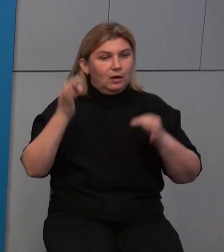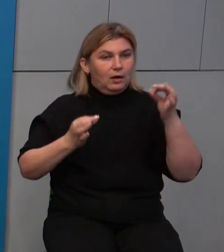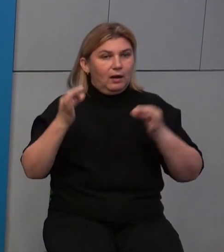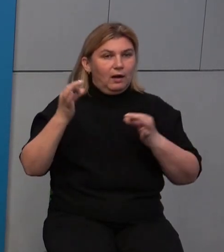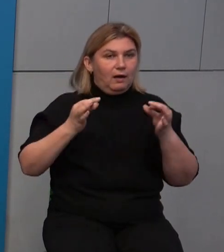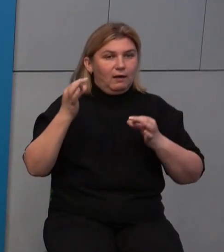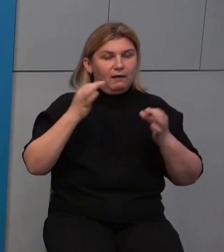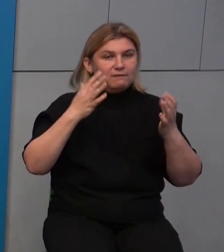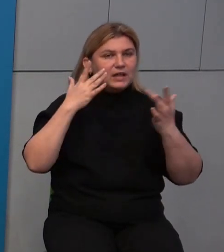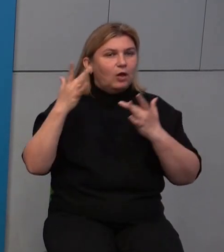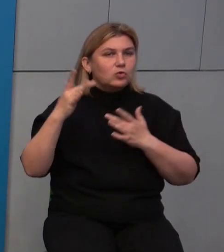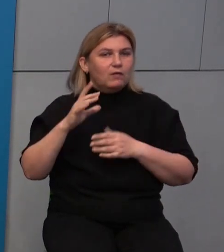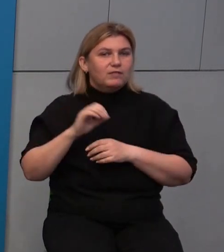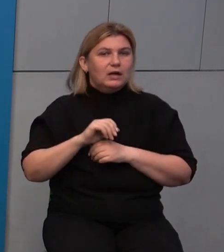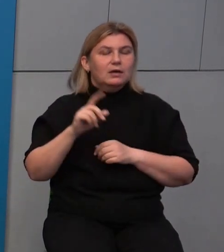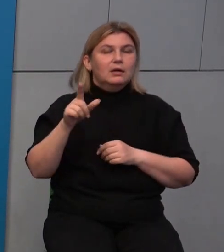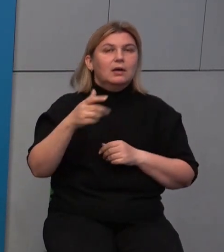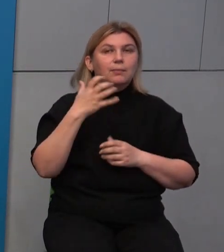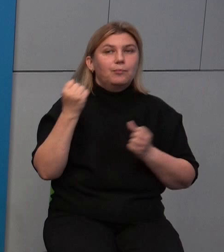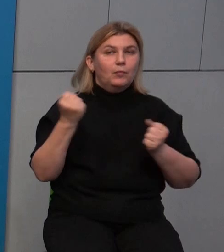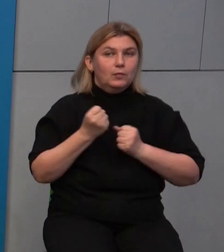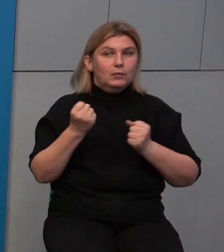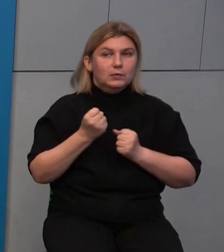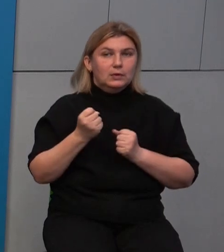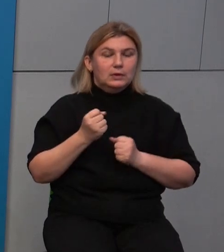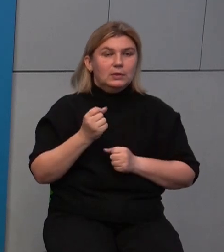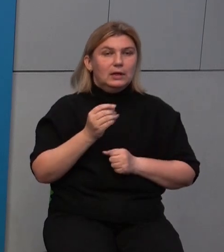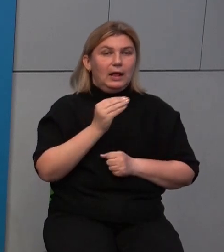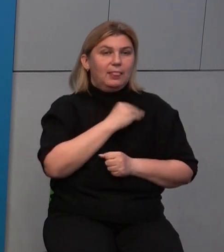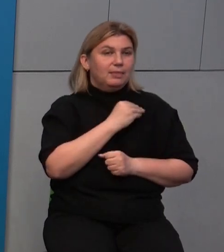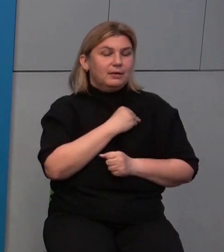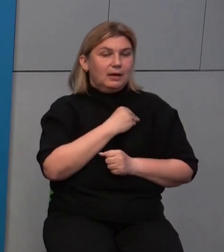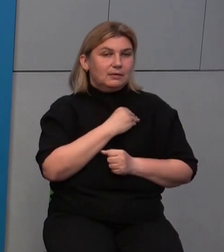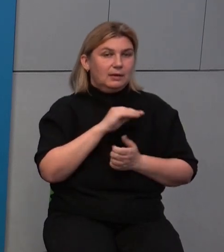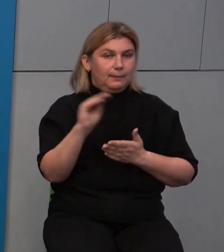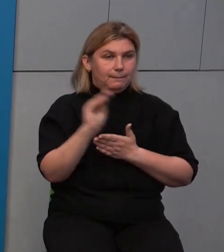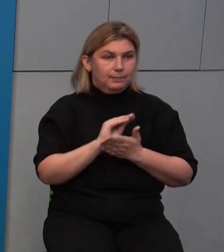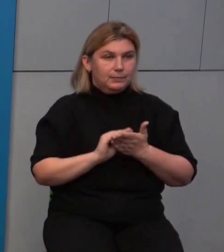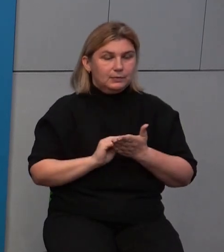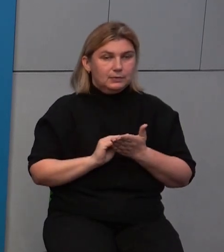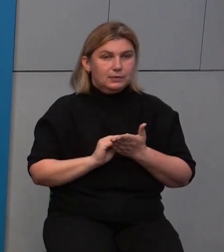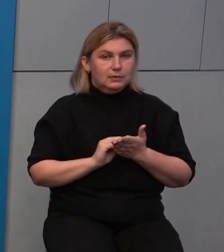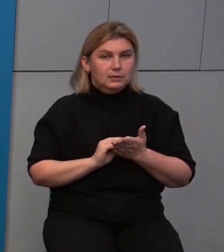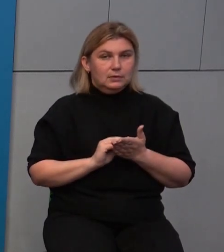bardzo mocno próbował jednak tę kwestię etykiety pisarza SF-owego z siebie zrzucić.